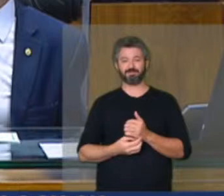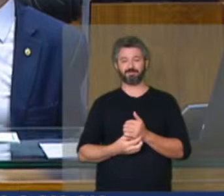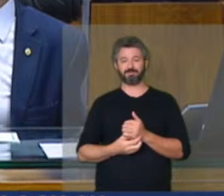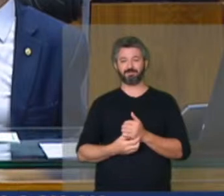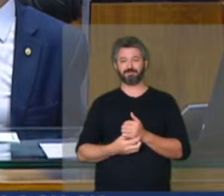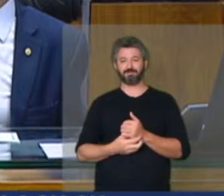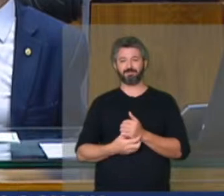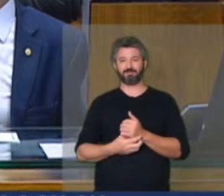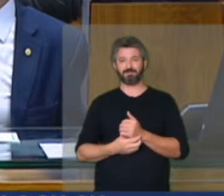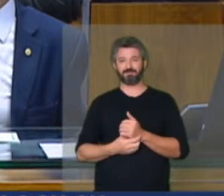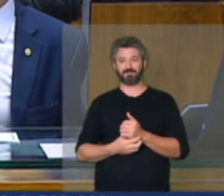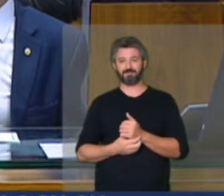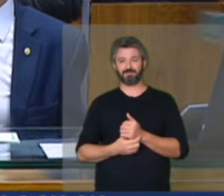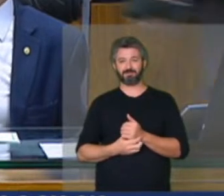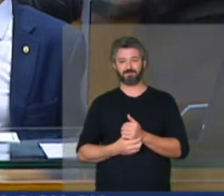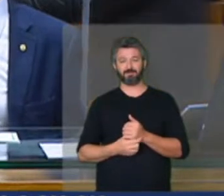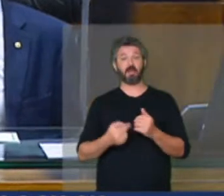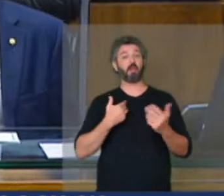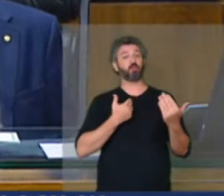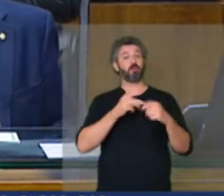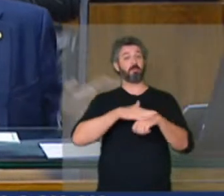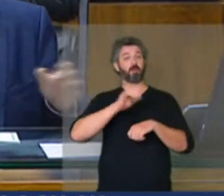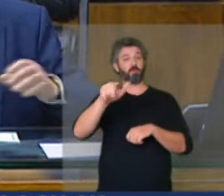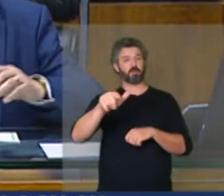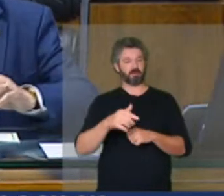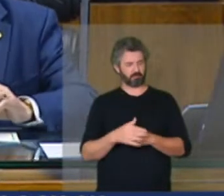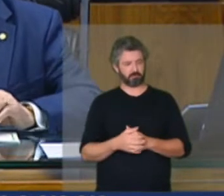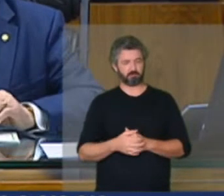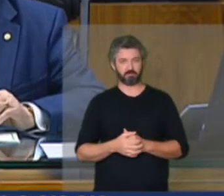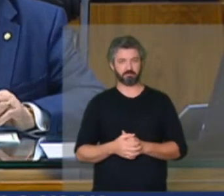JOVEM, É POR ISSO MESMO. -- [PRESIDENTE]: VAMOS OUVIR ENTÃO O PSB. -- [DEPUTADO]: EU QUERO